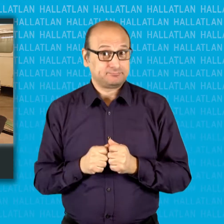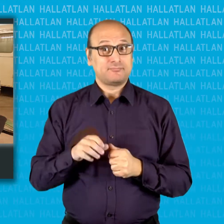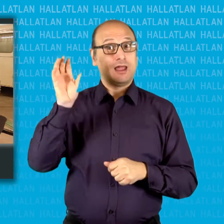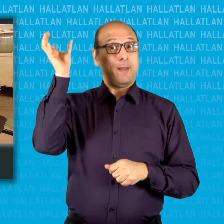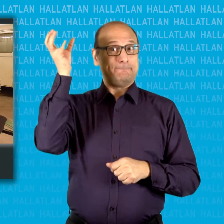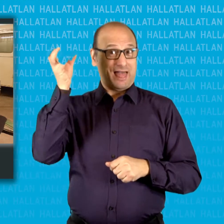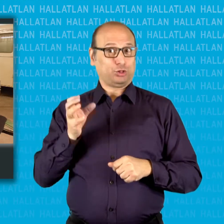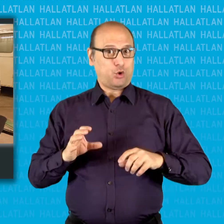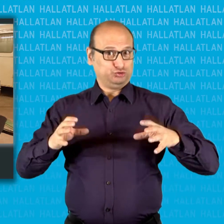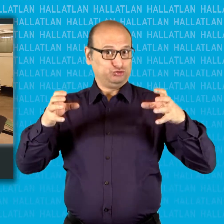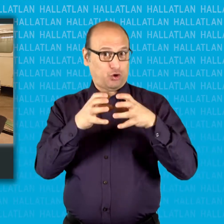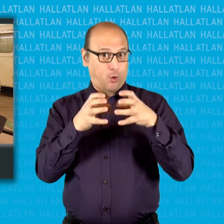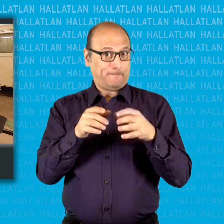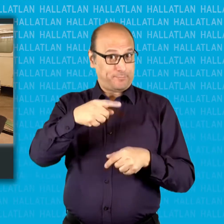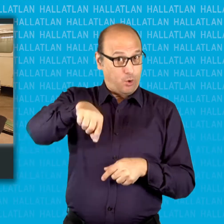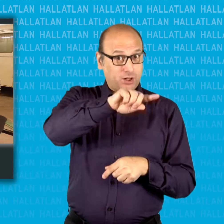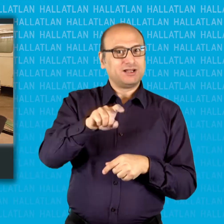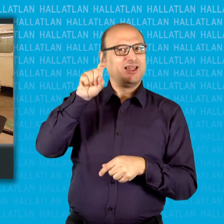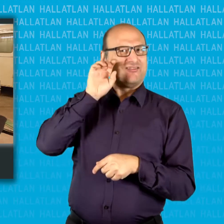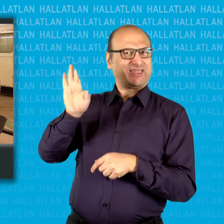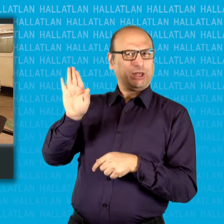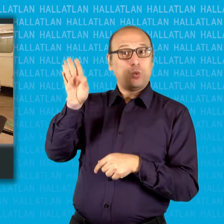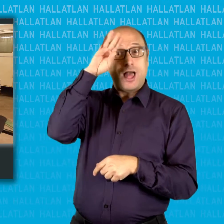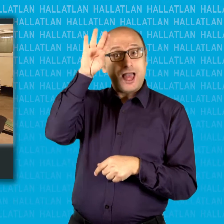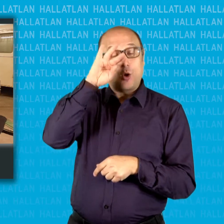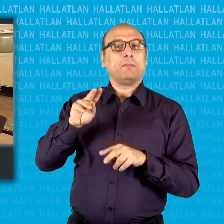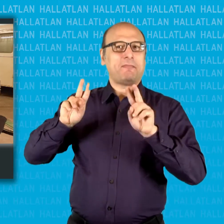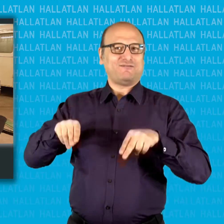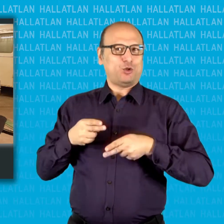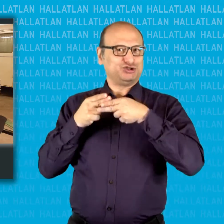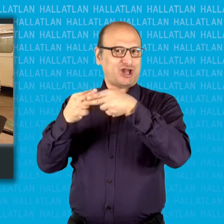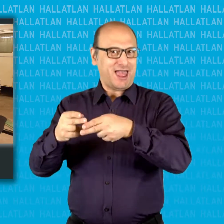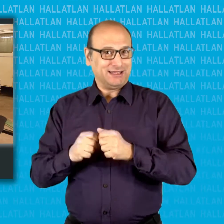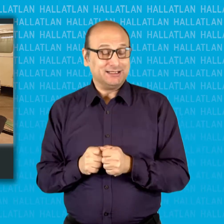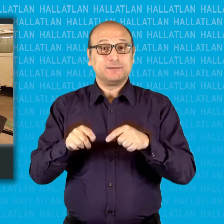Mentőszolgálat Csoport valóra váltották a Gergely álmát.